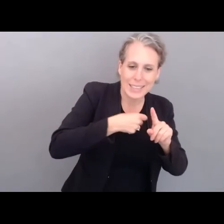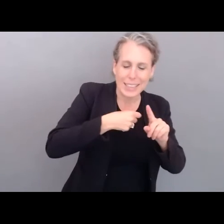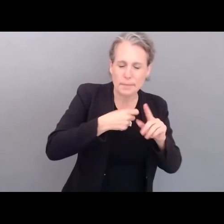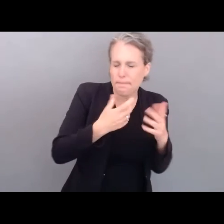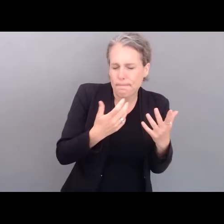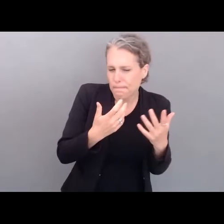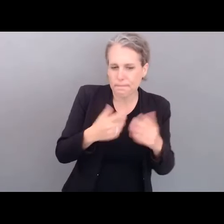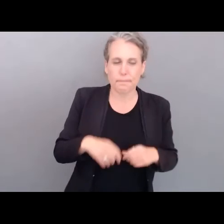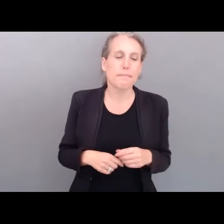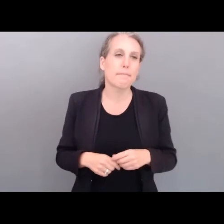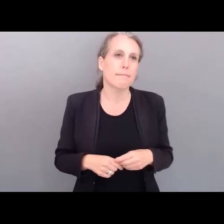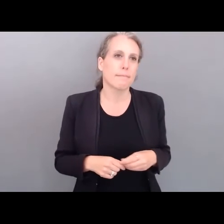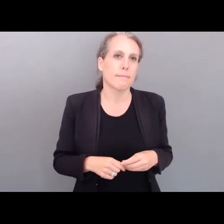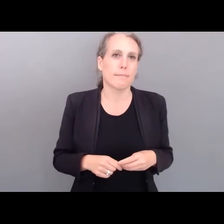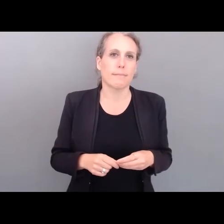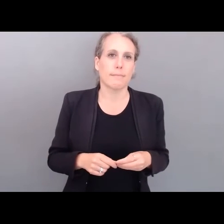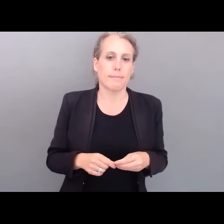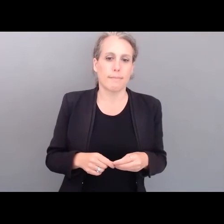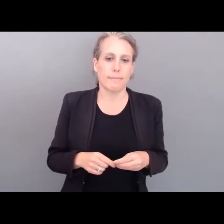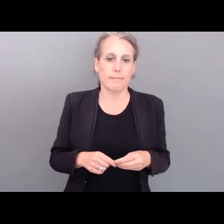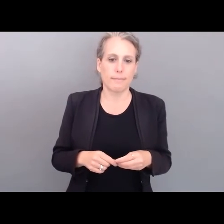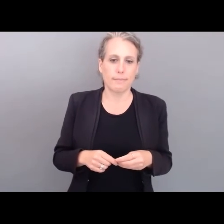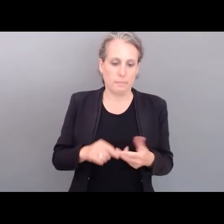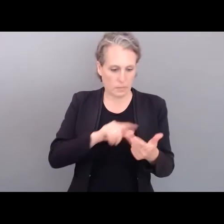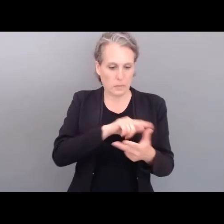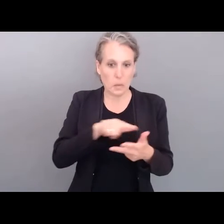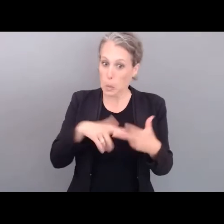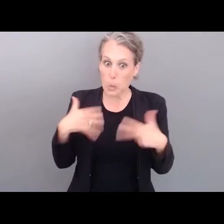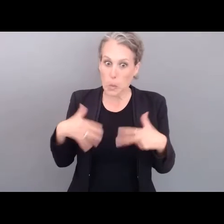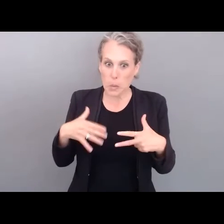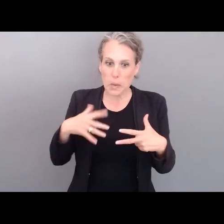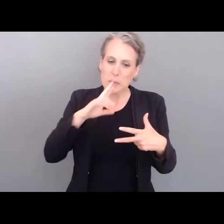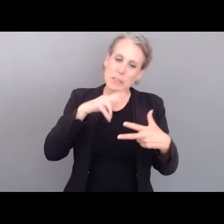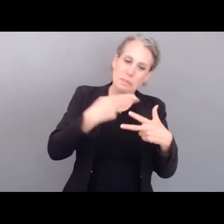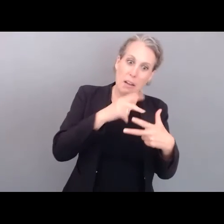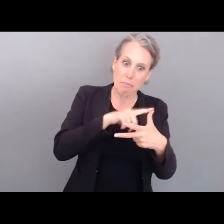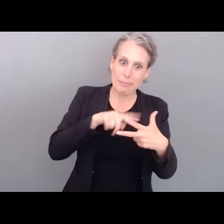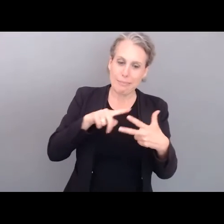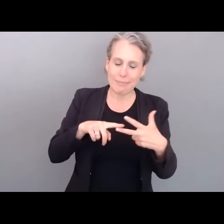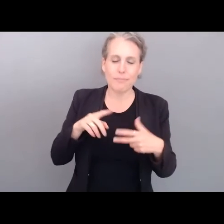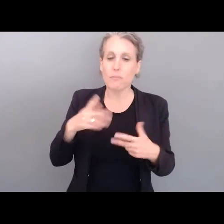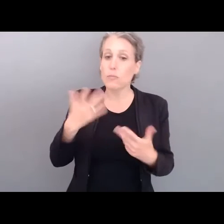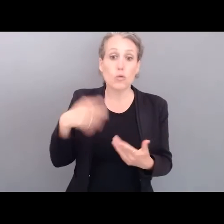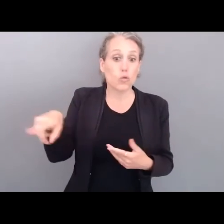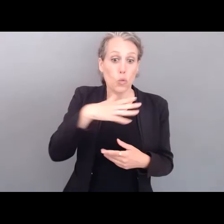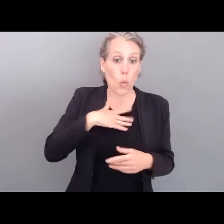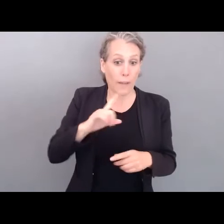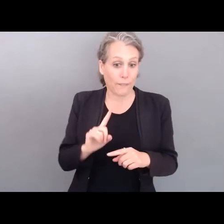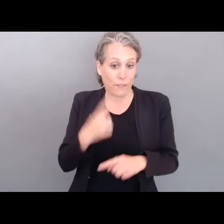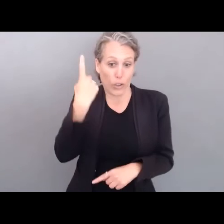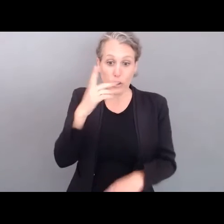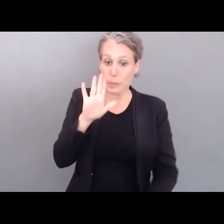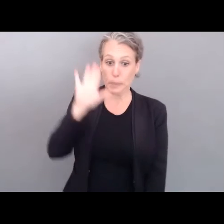contexto de Covid?